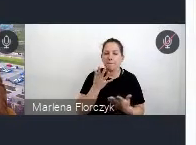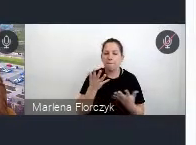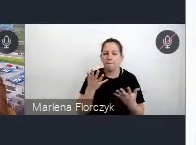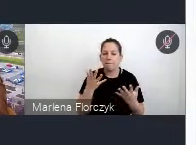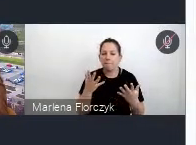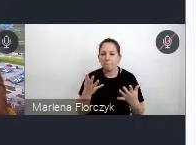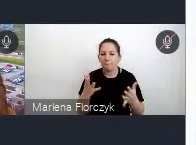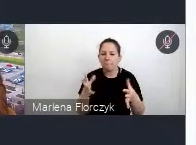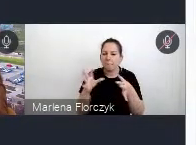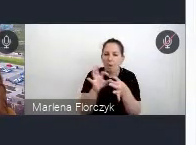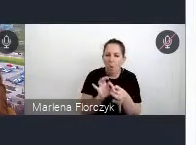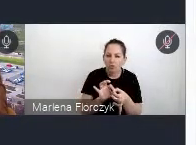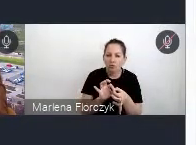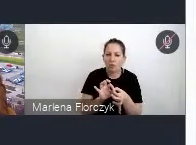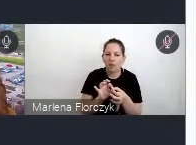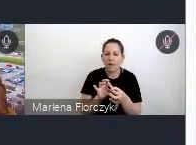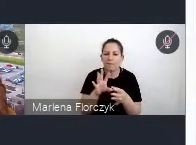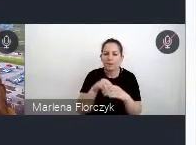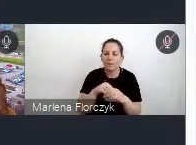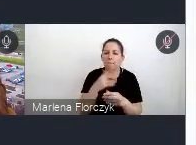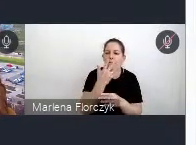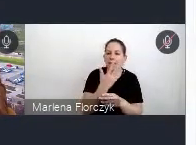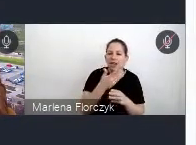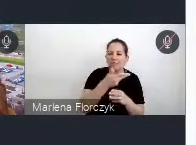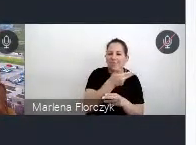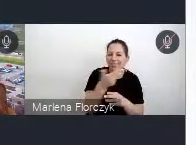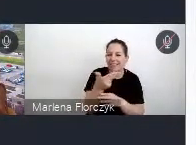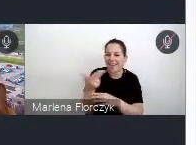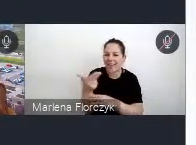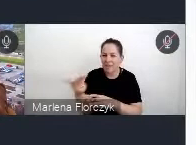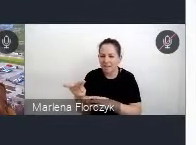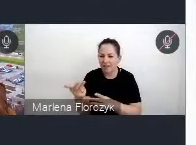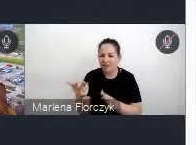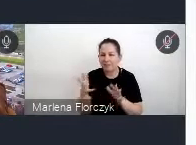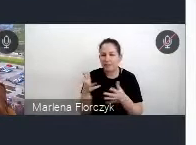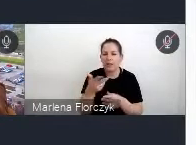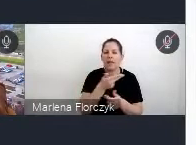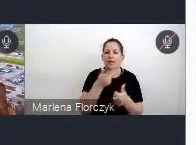połączone w takie pięć obszarów. Tutaj mówimy o obszarze planeta-ludzie,